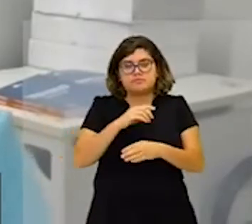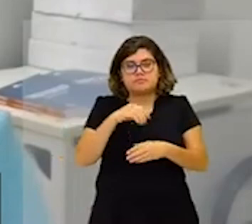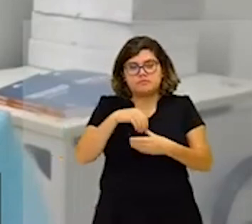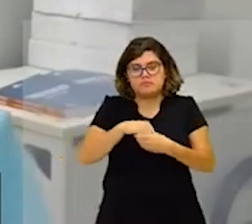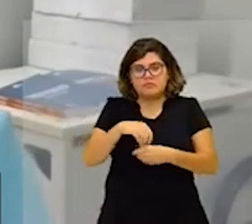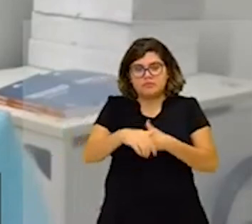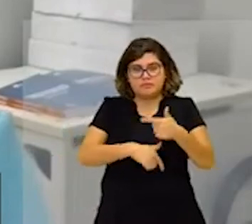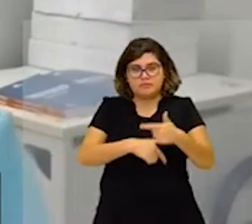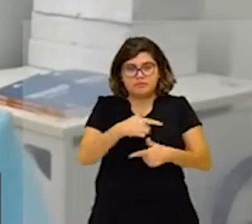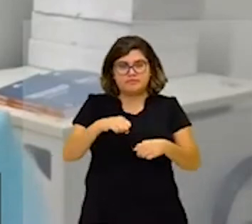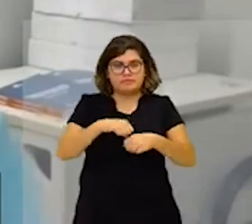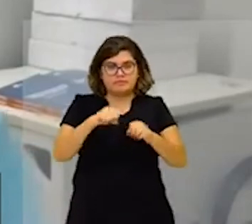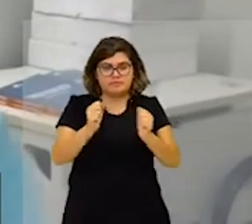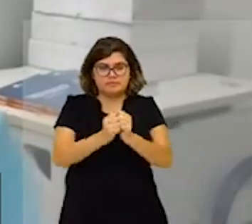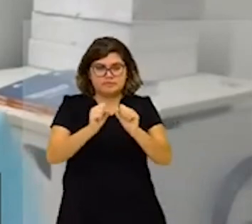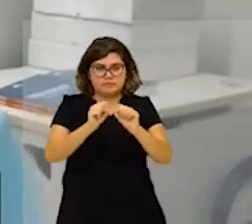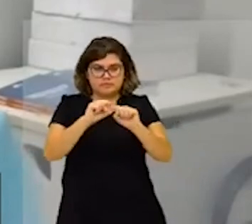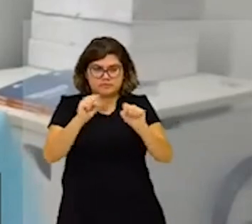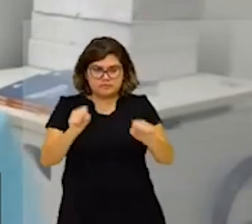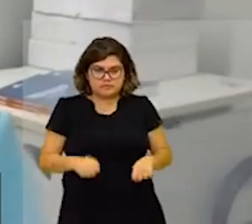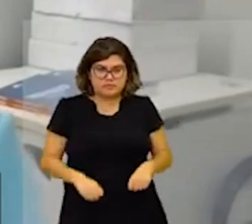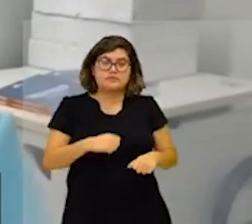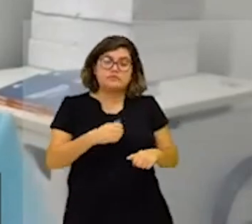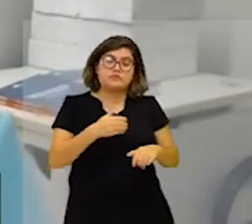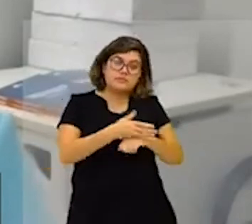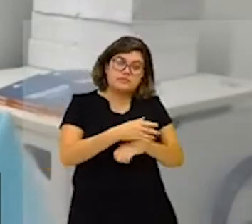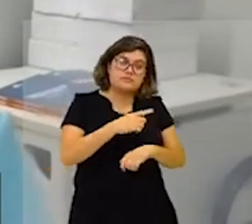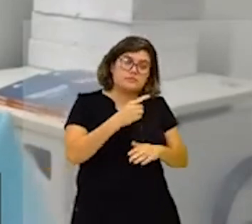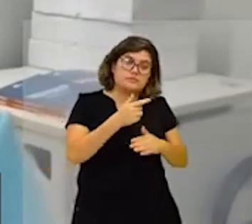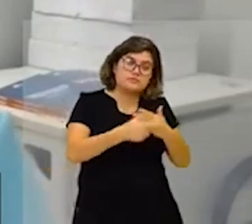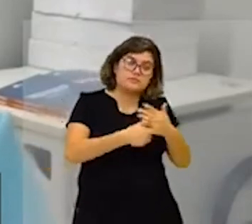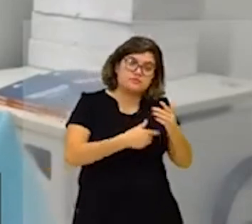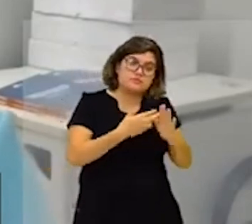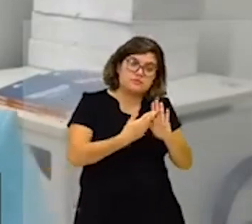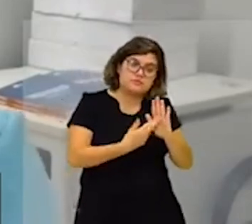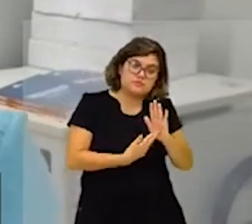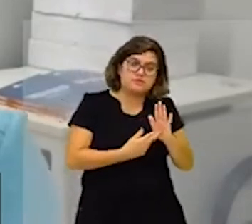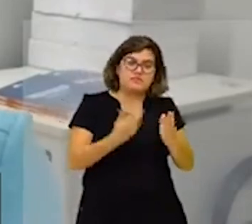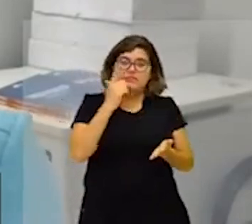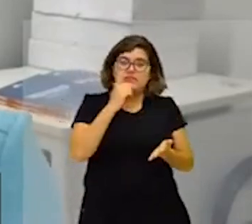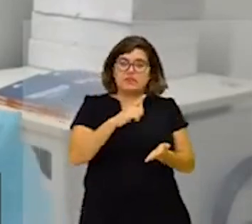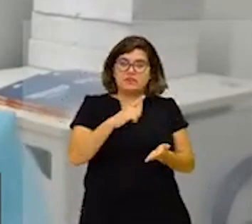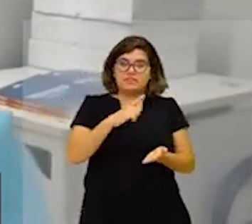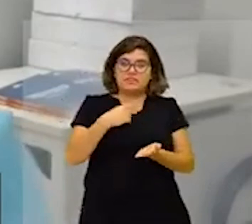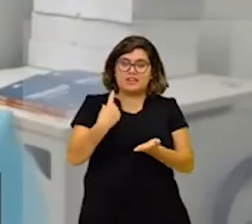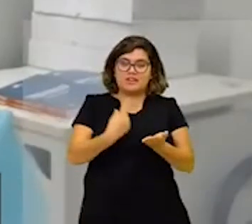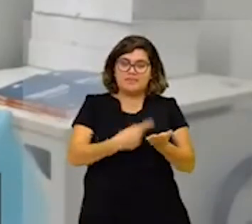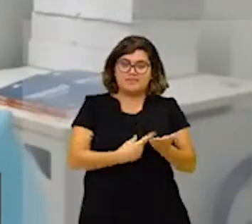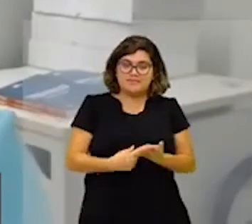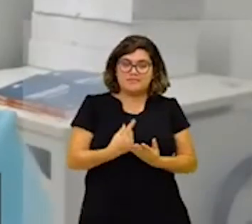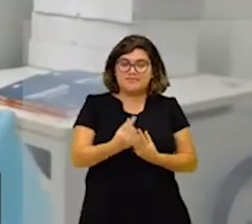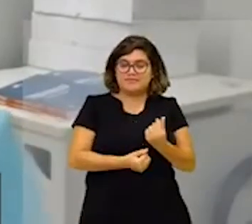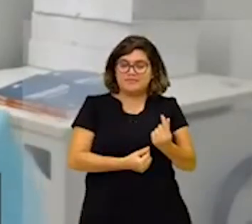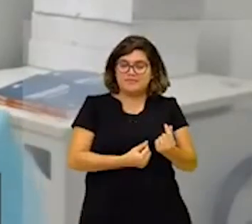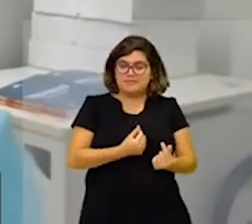a entrada afetada pelo regulação das doações a distribuição EA prestação de contas onde se põe